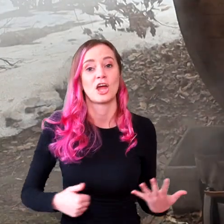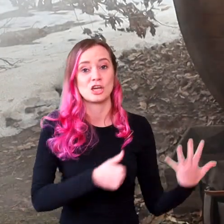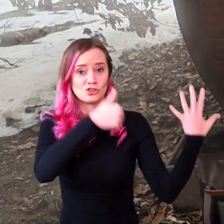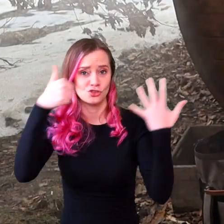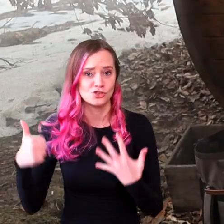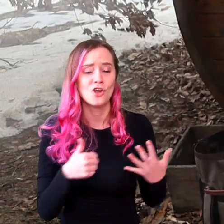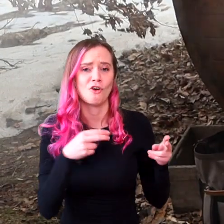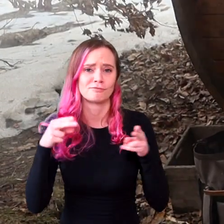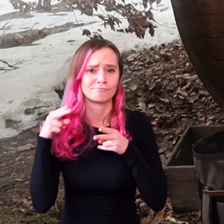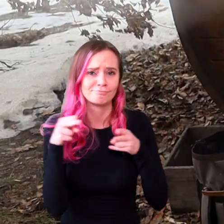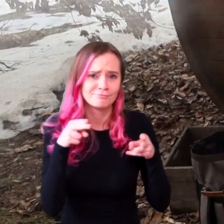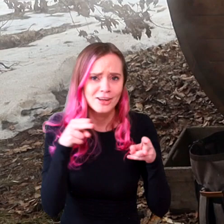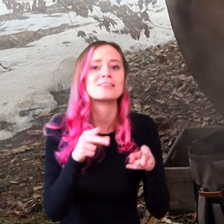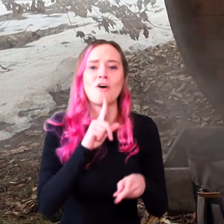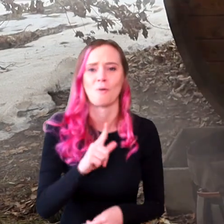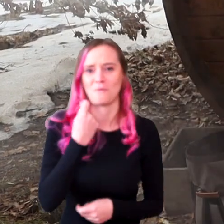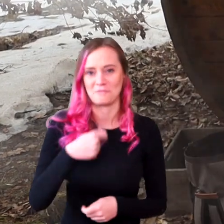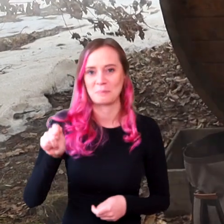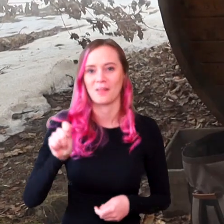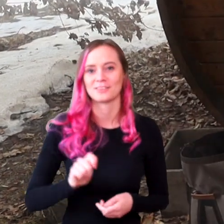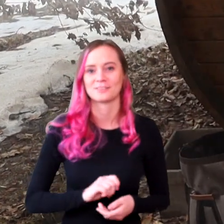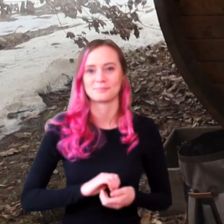Celkem 6 hodin na cestě, ale vyplatilo se!